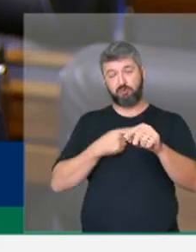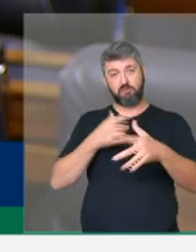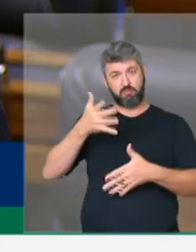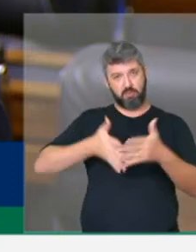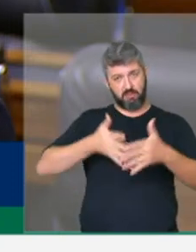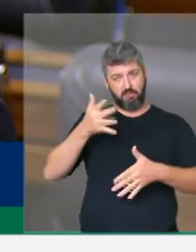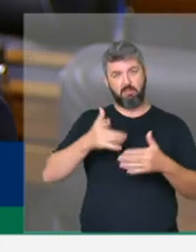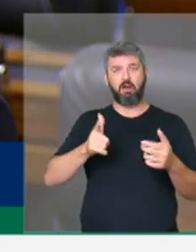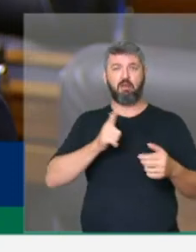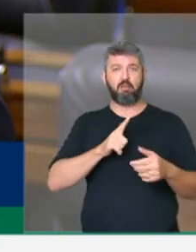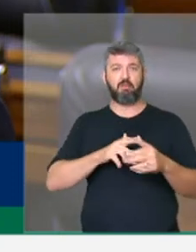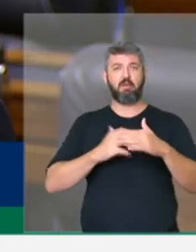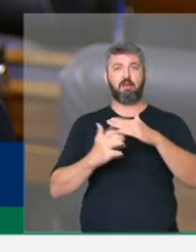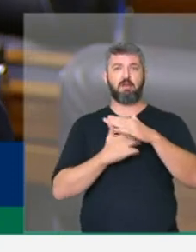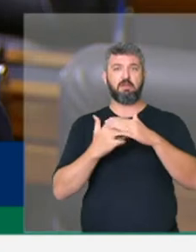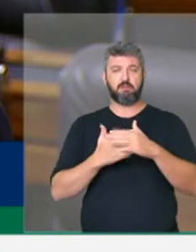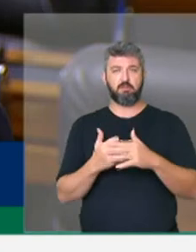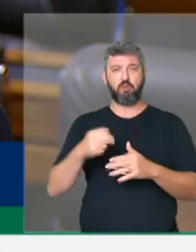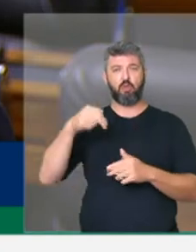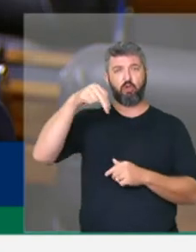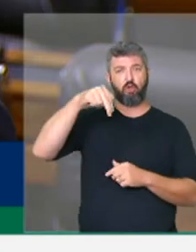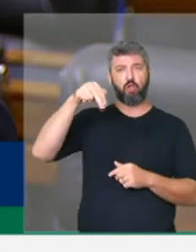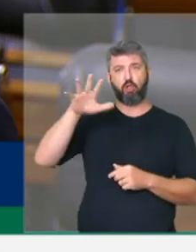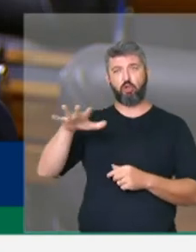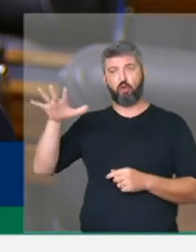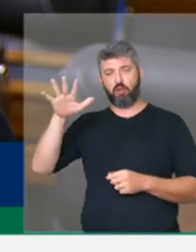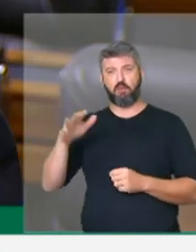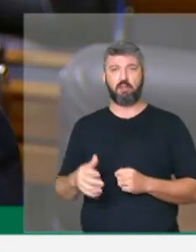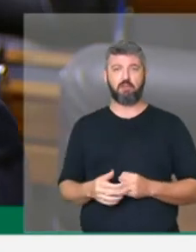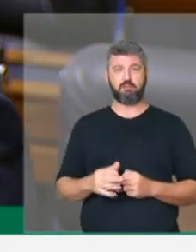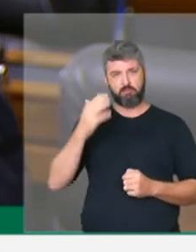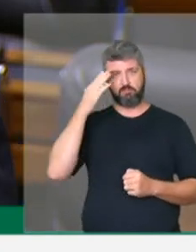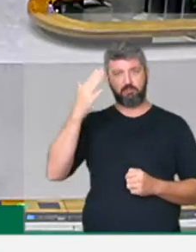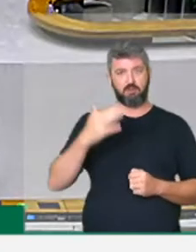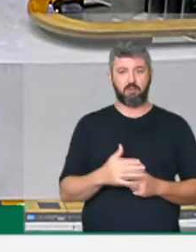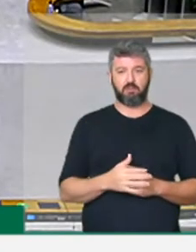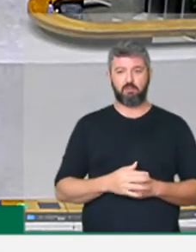OPOSIÇÃO? OPOSIÇÃO? GOVERNO... [DEPUTADO]: PODE CEDER UM MINUTO, PRESIDENTE? [PRESIDENTE]: AQUELES QUE FOREM PELA APROVAÇÃO